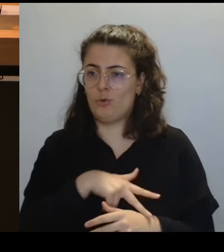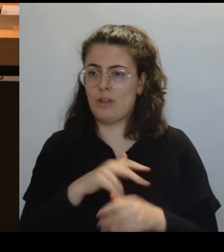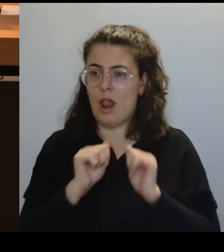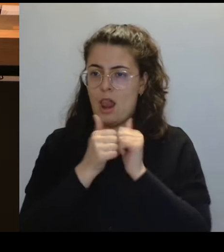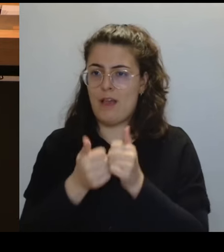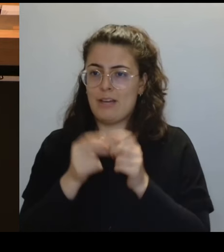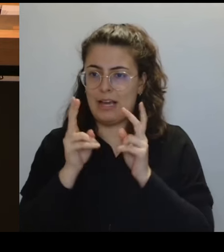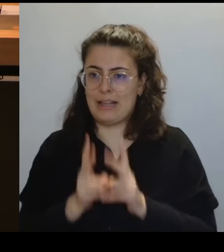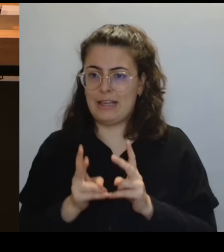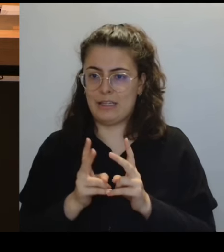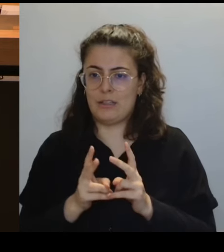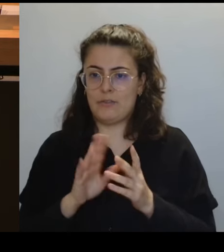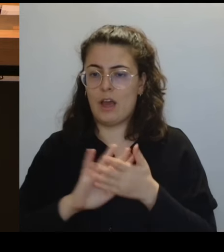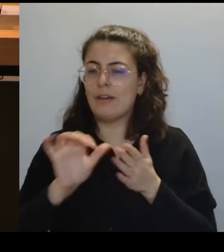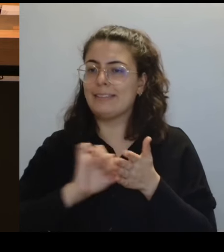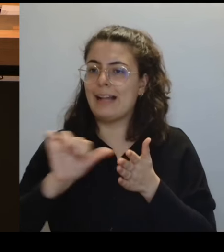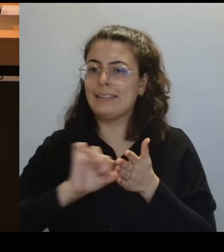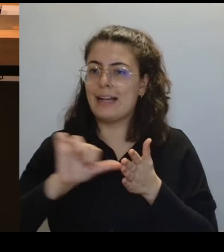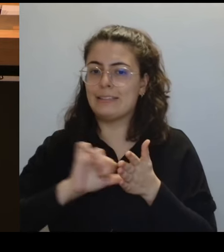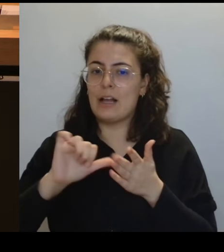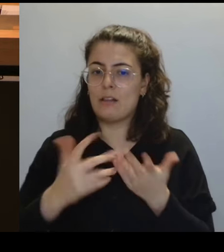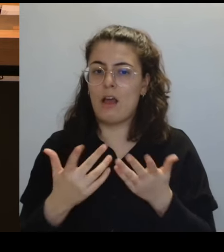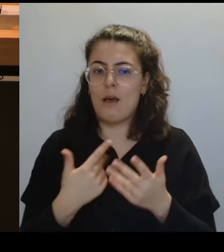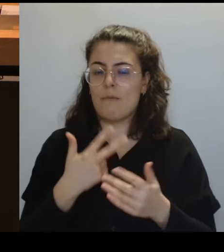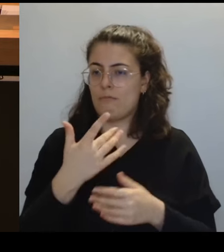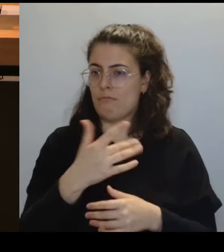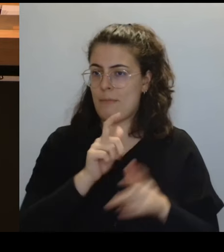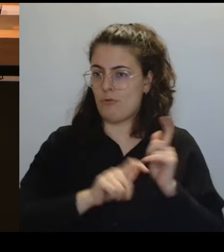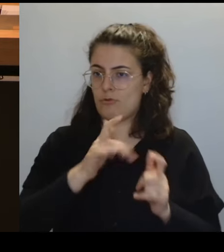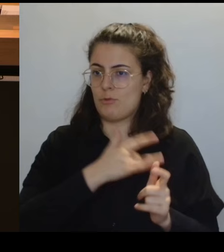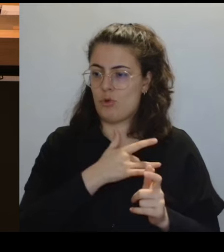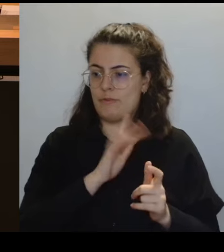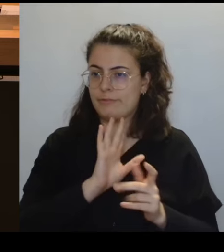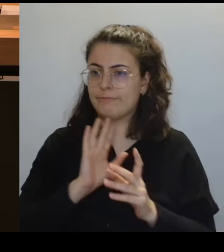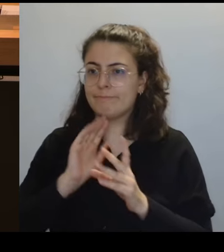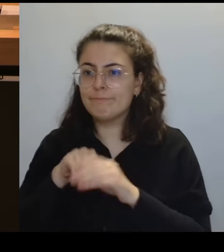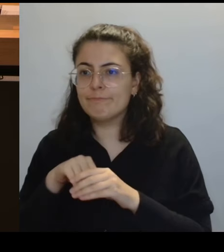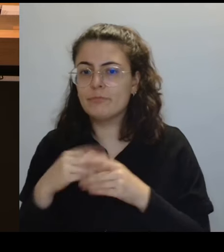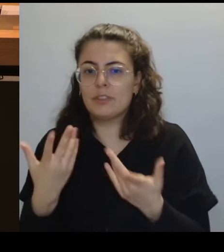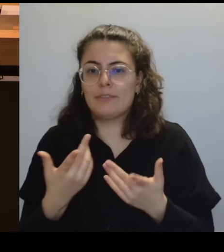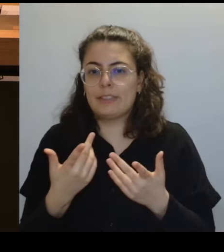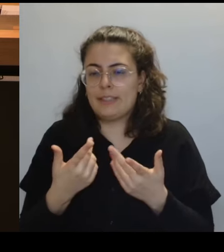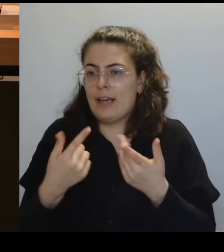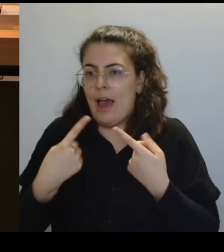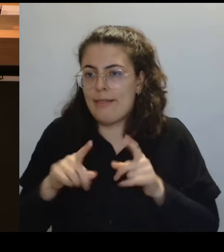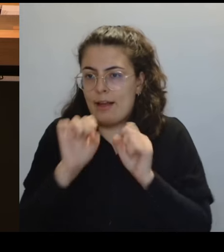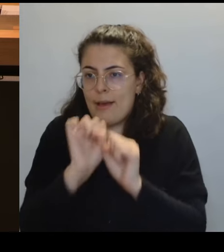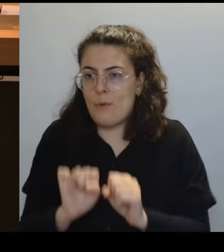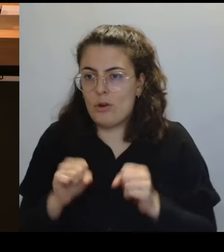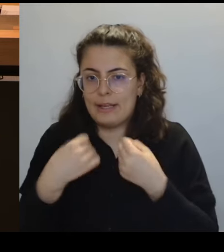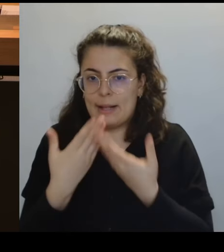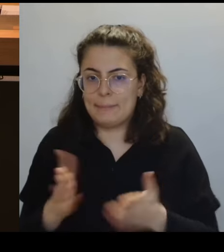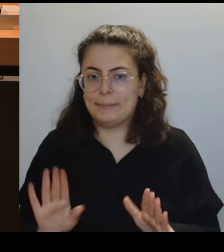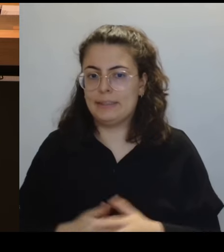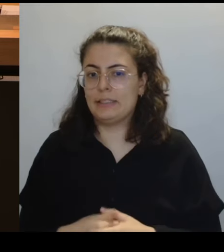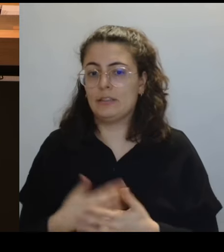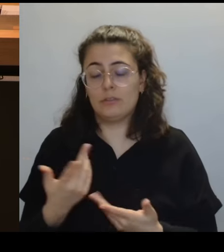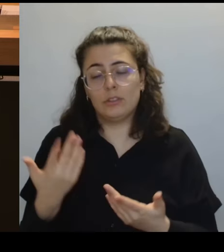Menschen sich dann irgendwie dort einrichten. Es bleibt ihnen auch nichts anderes übrig, denn es fehlt, das haben wir ja gehört, an Personal an Ausrüstung, an Platz.